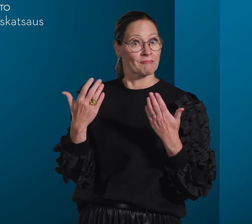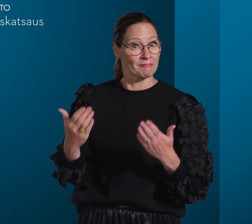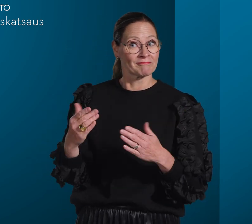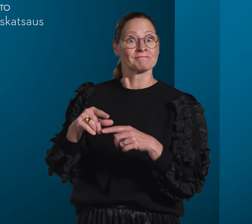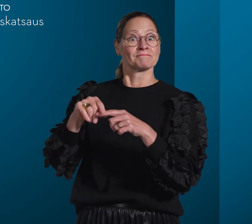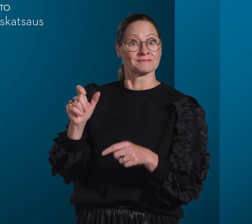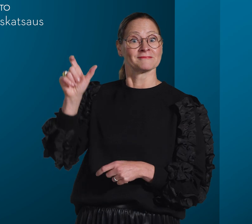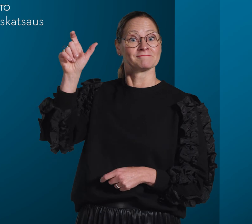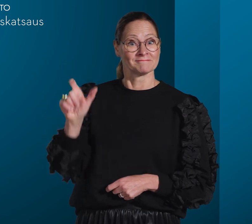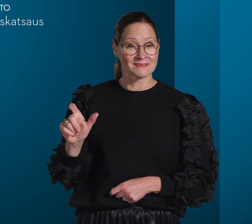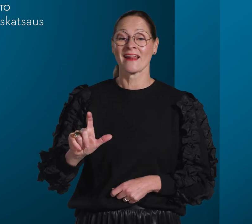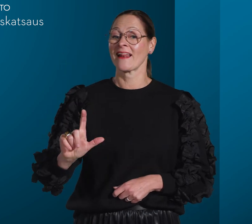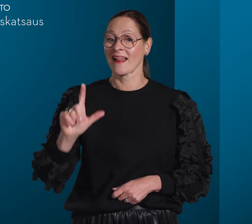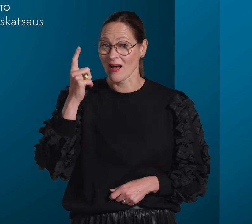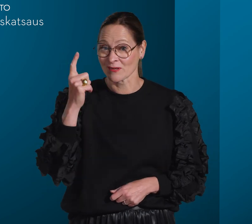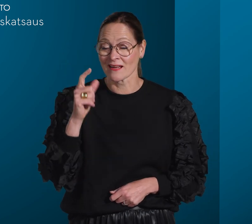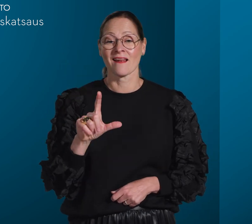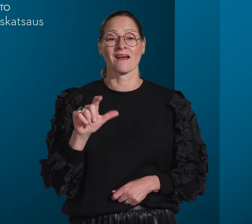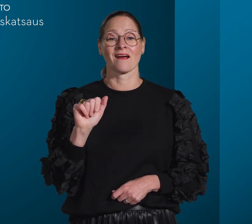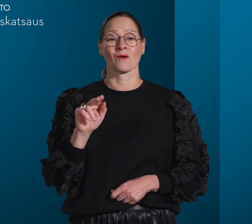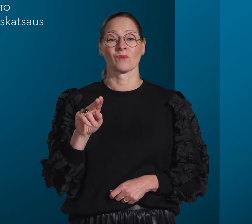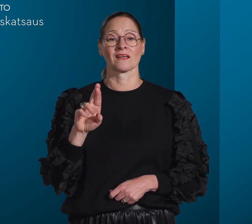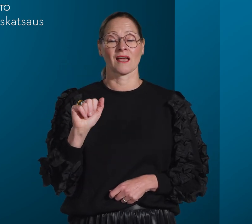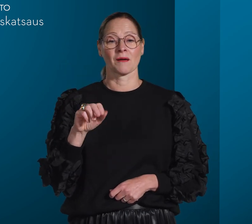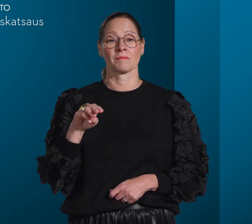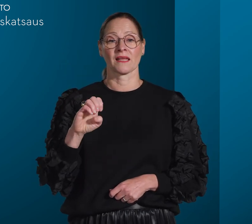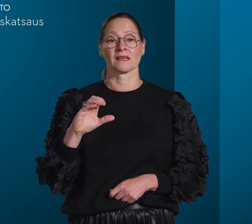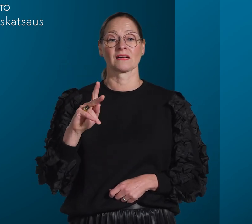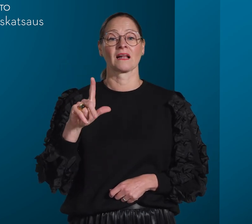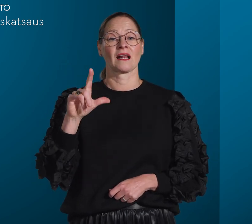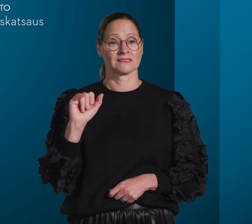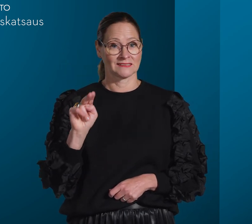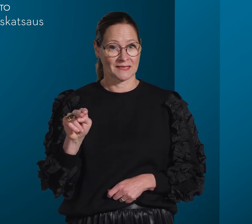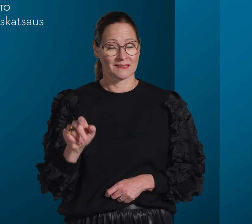Tällä kertaa valinta osui Laura Meckliniin, -